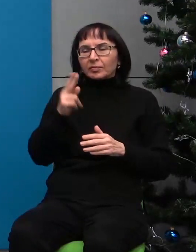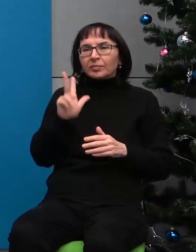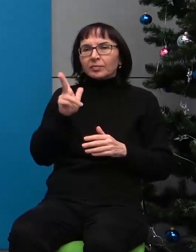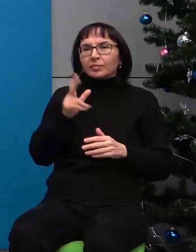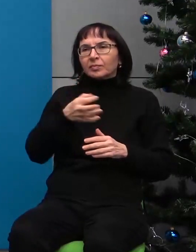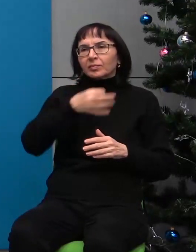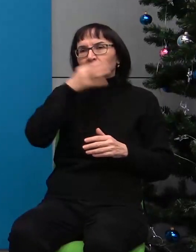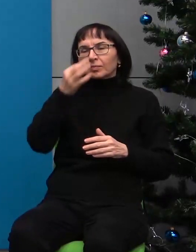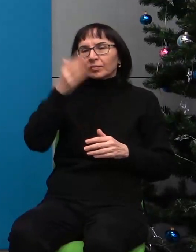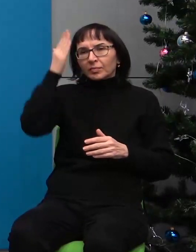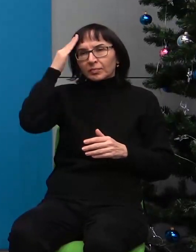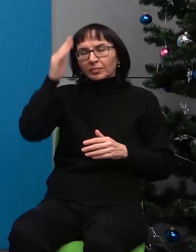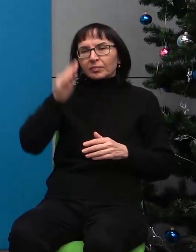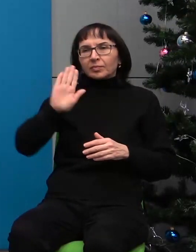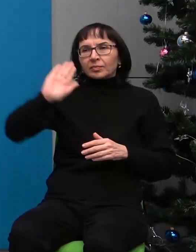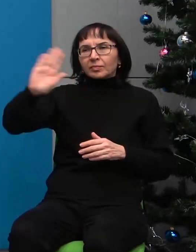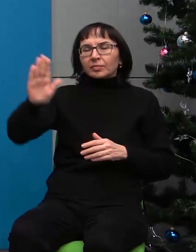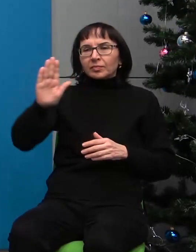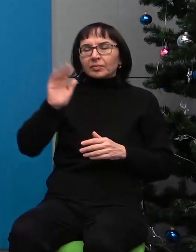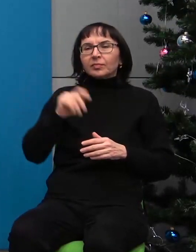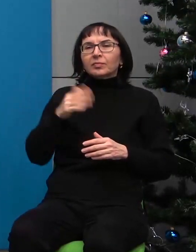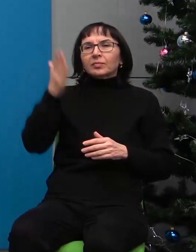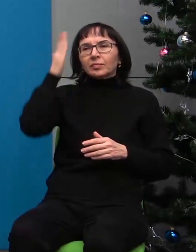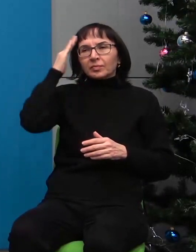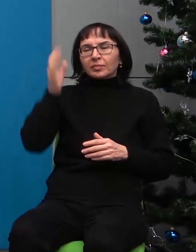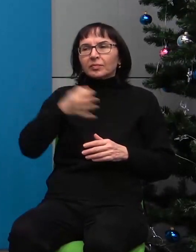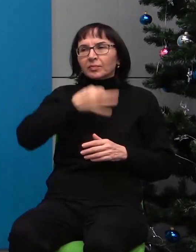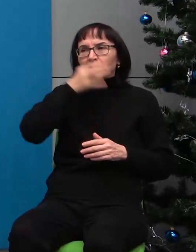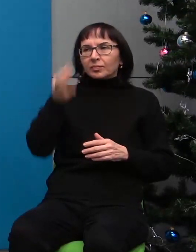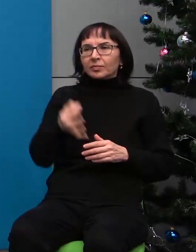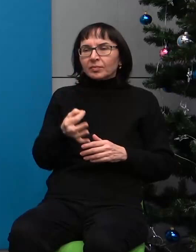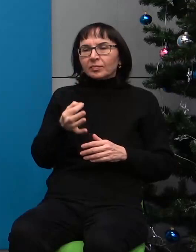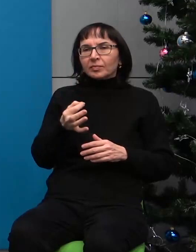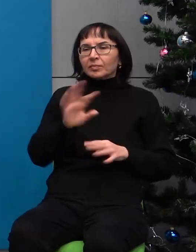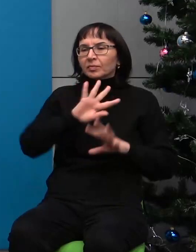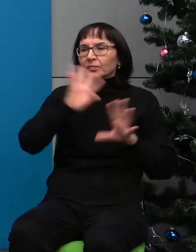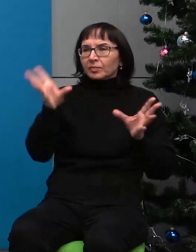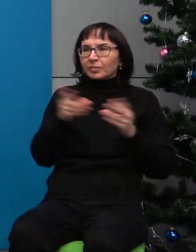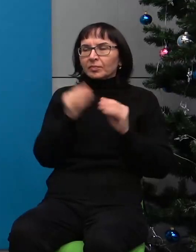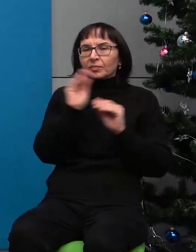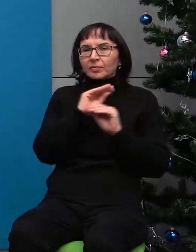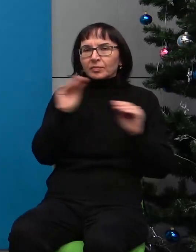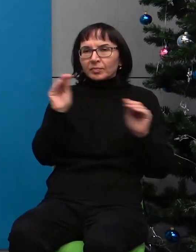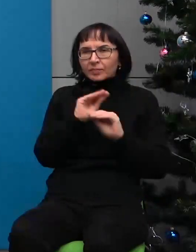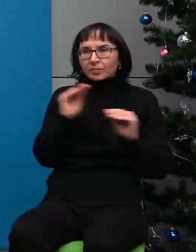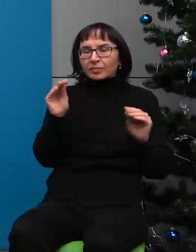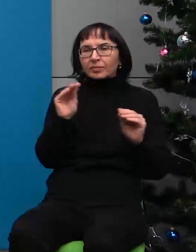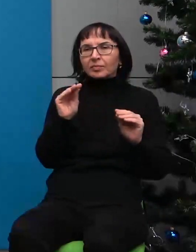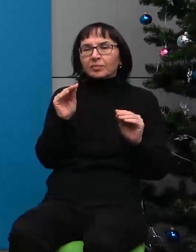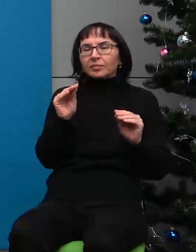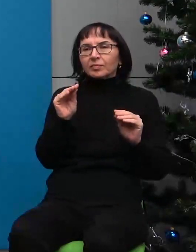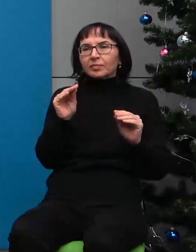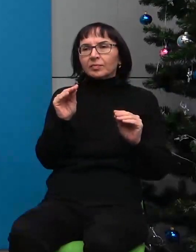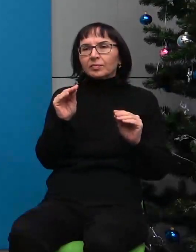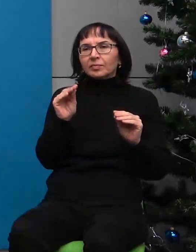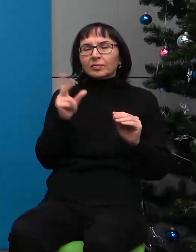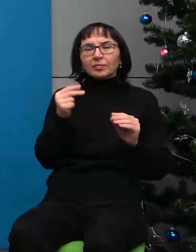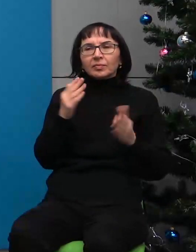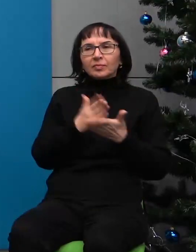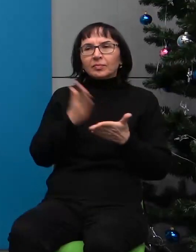czyli naziści. I dlatego operacja Paperclip. Wszyscy ci naukowcy nazistowscy. Ale nie tylko naukowcy.